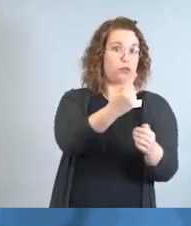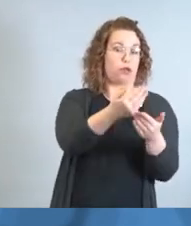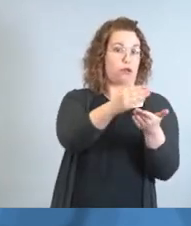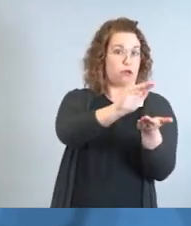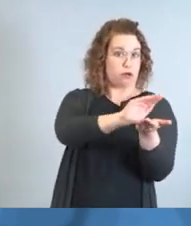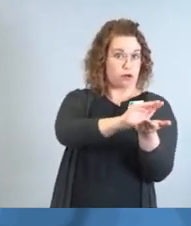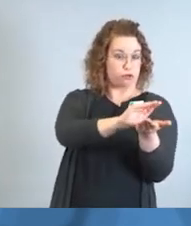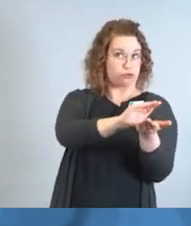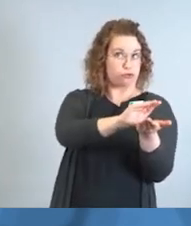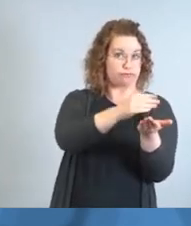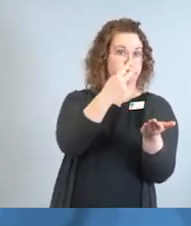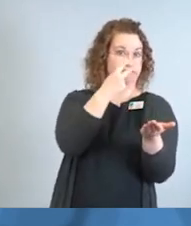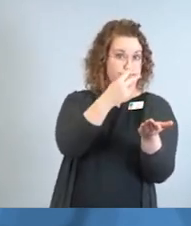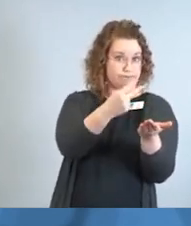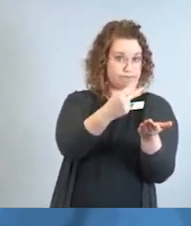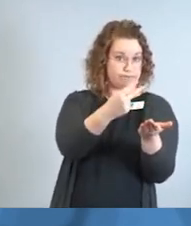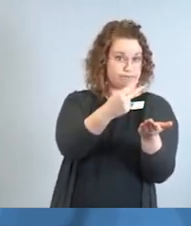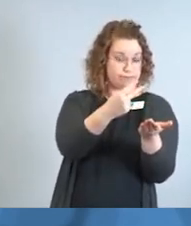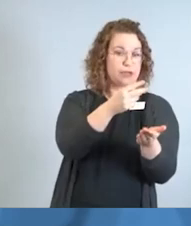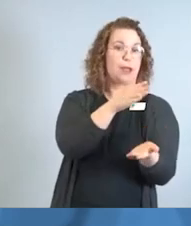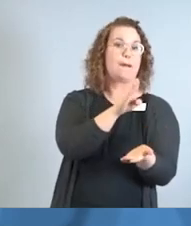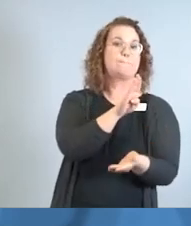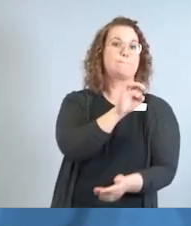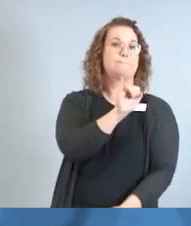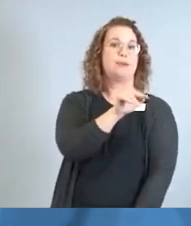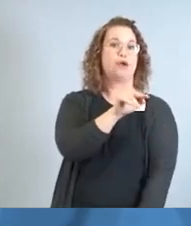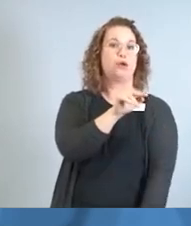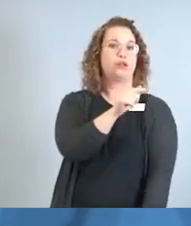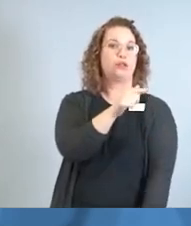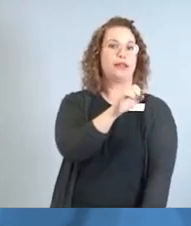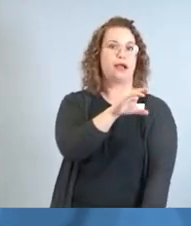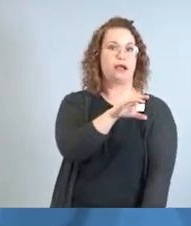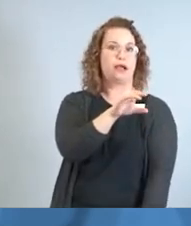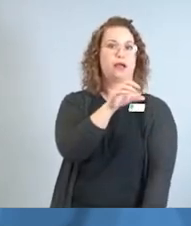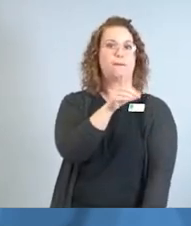Tästä nähdään, että BioNTech-Pfizerin Comirnaty on otettu ensimmäisenä käyttöön.